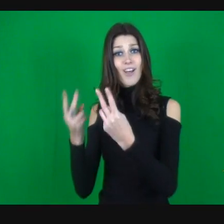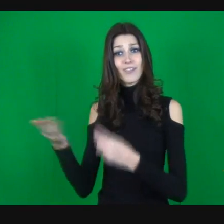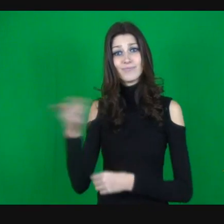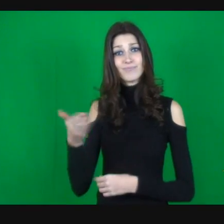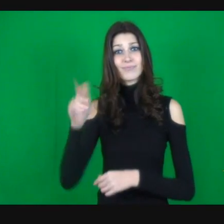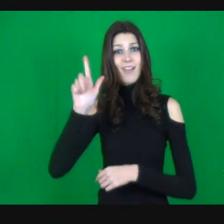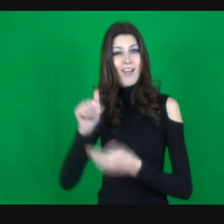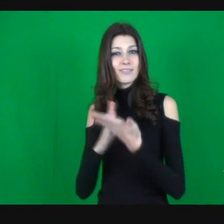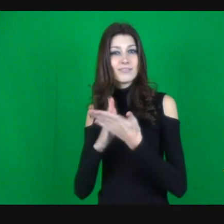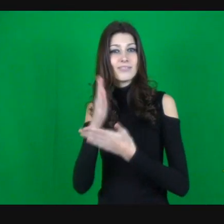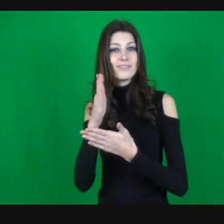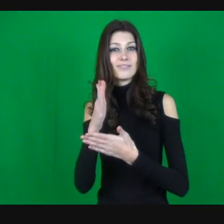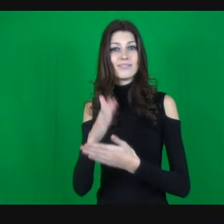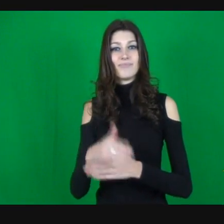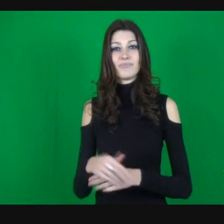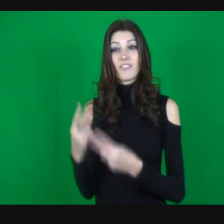Pour que ces valeurs prennent tout leur sens,